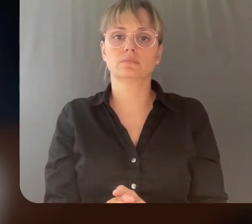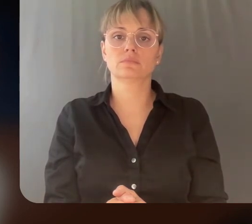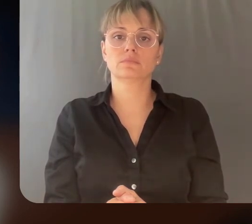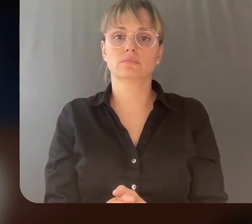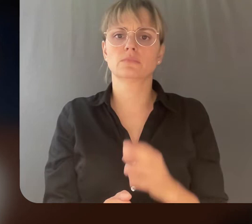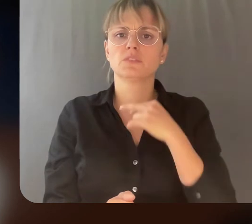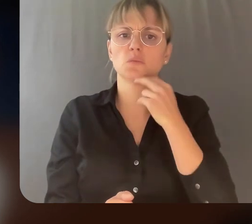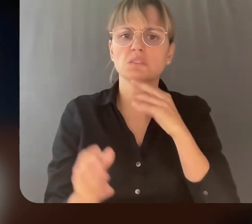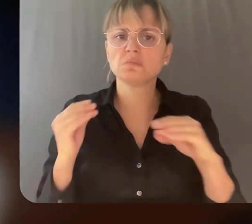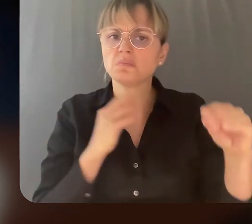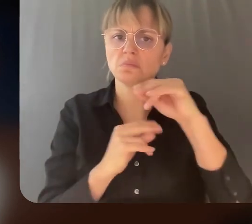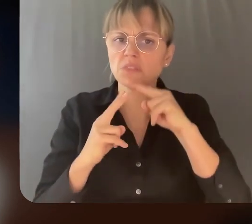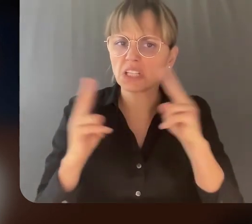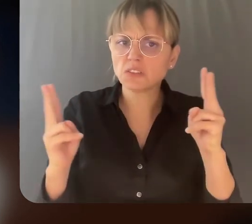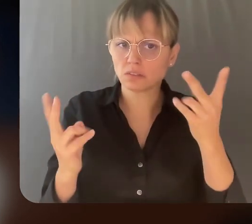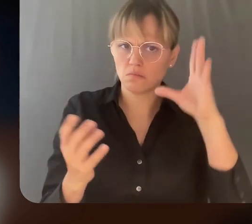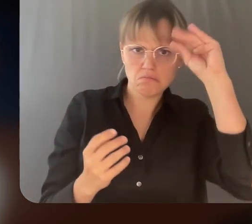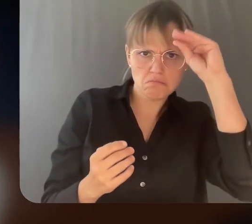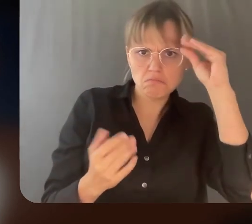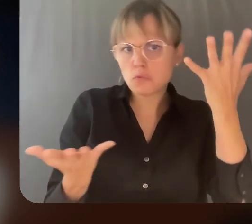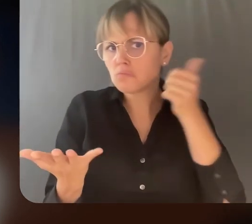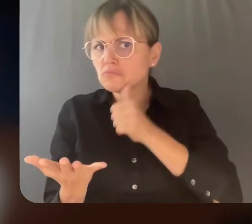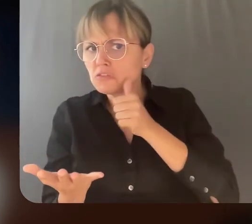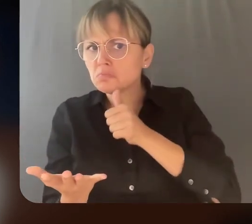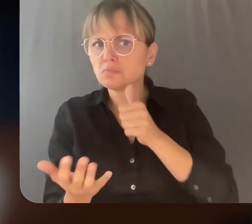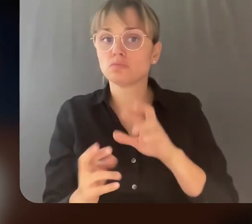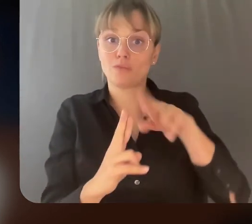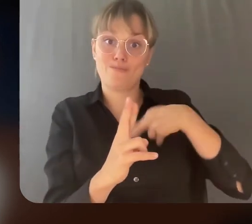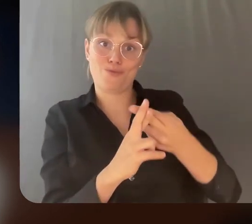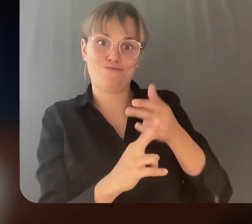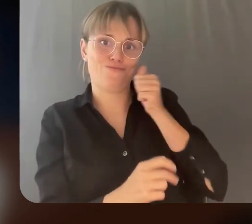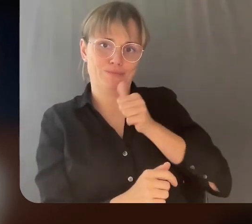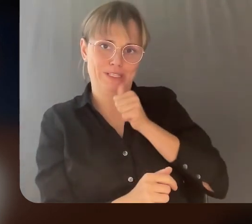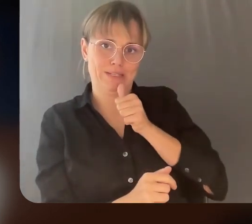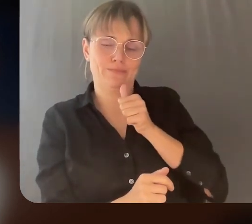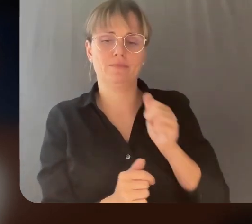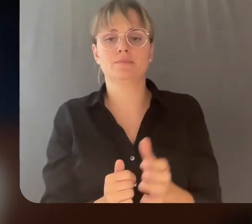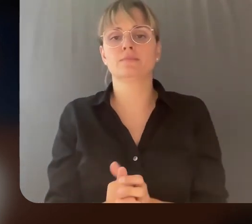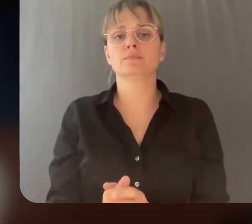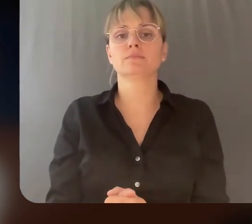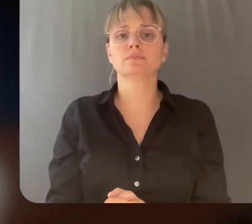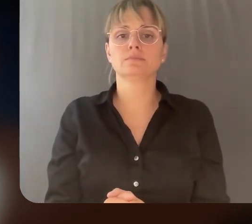Est-ce que les voix des étrangers étaient masculines ou féminines ? Tu réponds : « Féminines ».